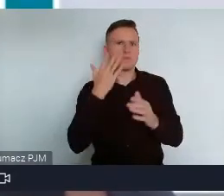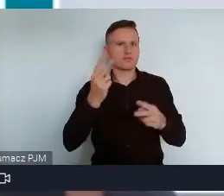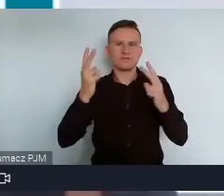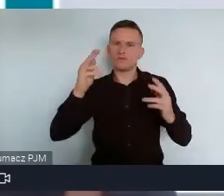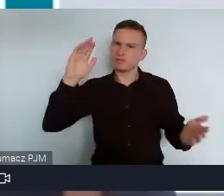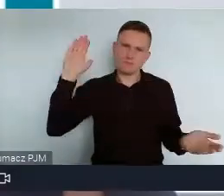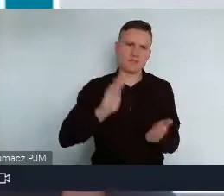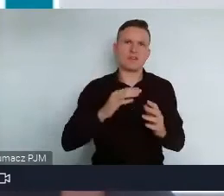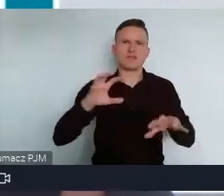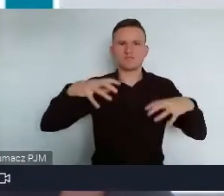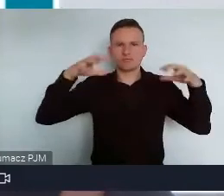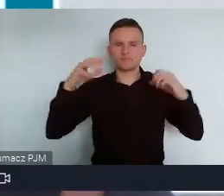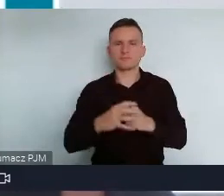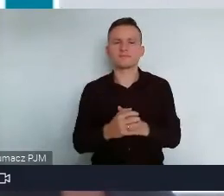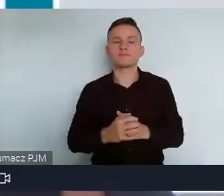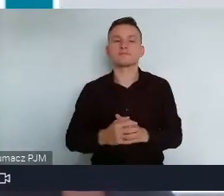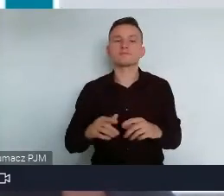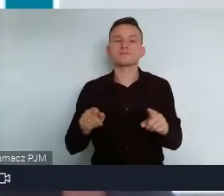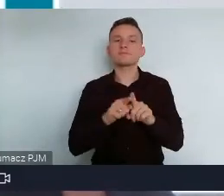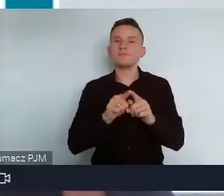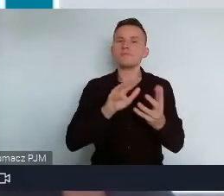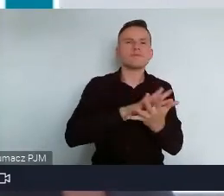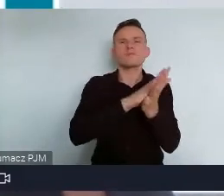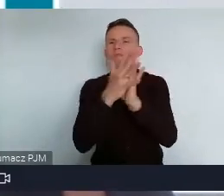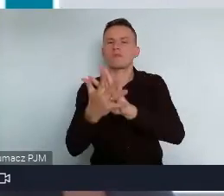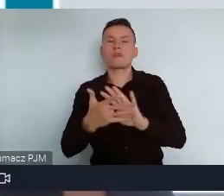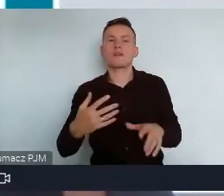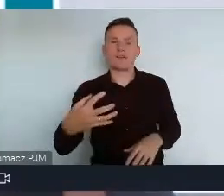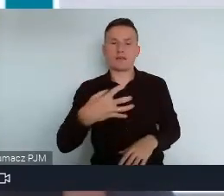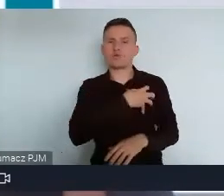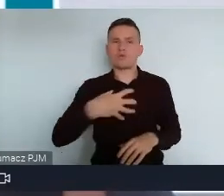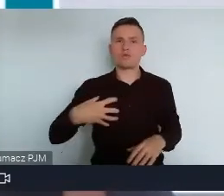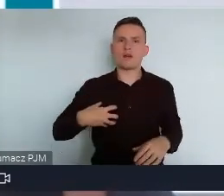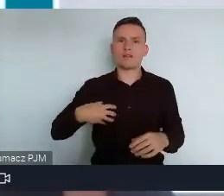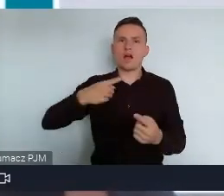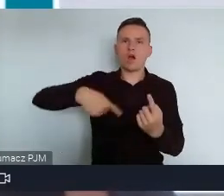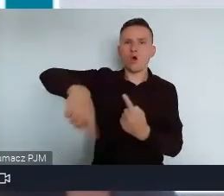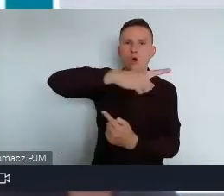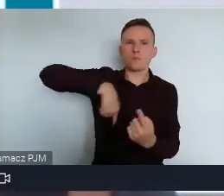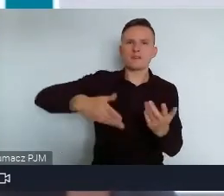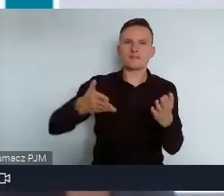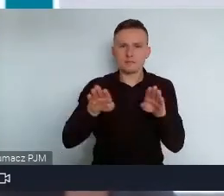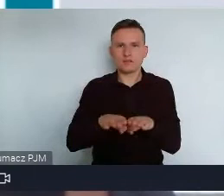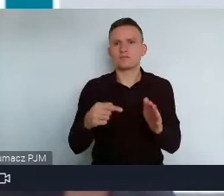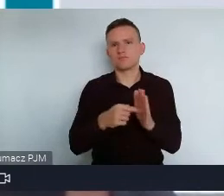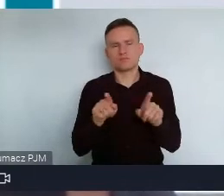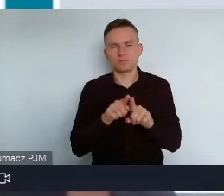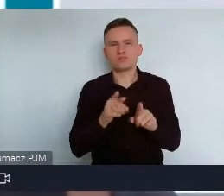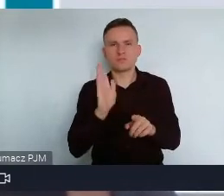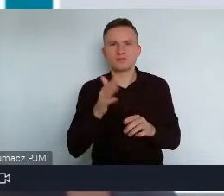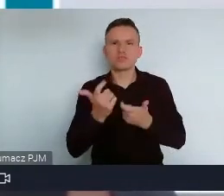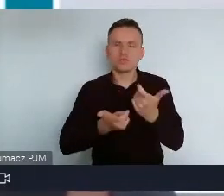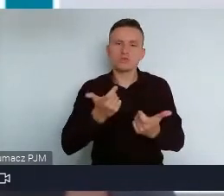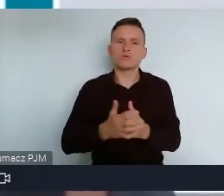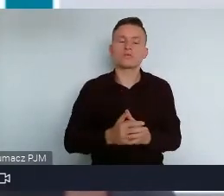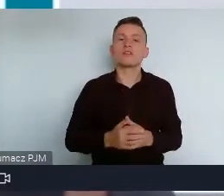Transformacja w kierunku gospodarki obiegu zamkniętego również. Tutaj ważne są regulacje na szczeblu centralnym,